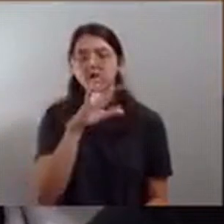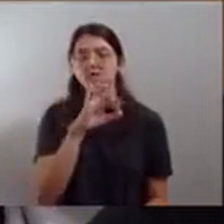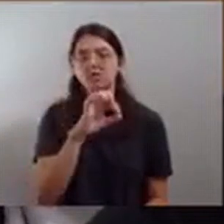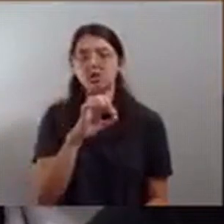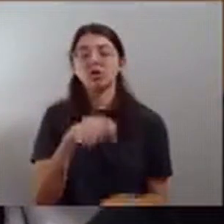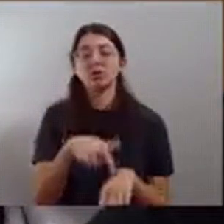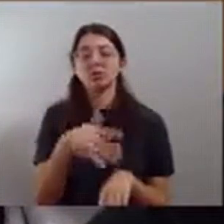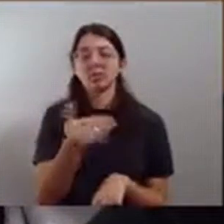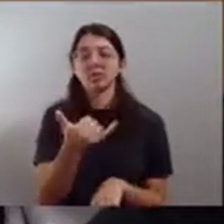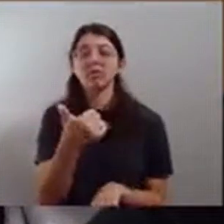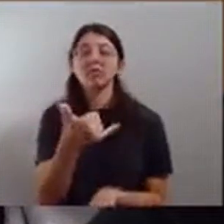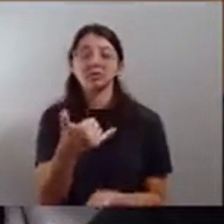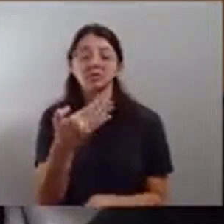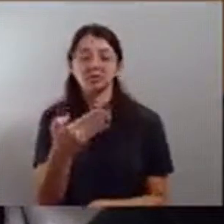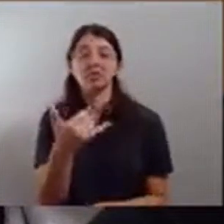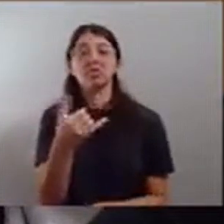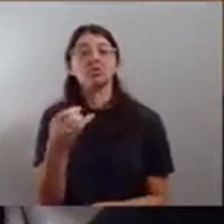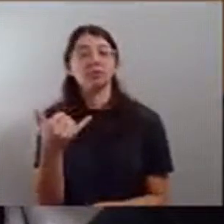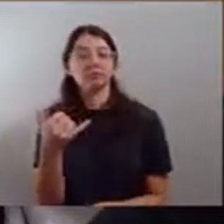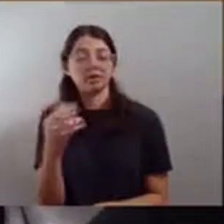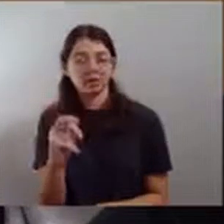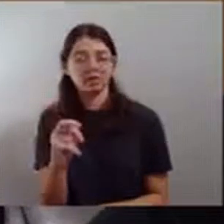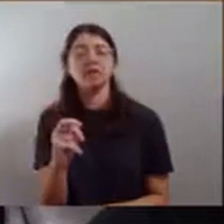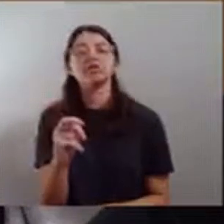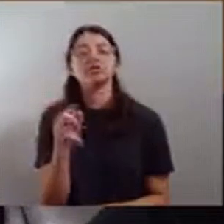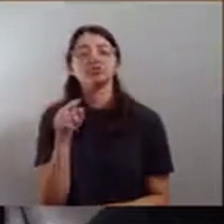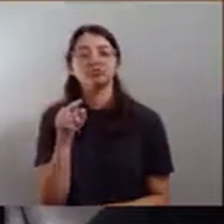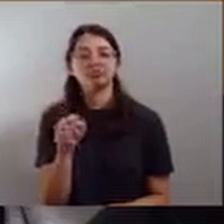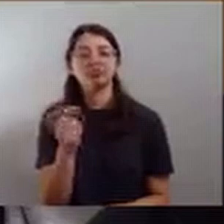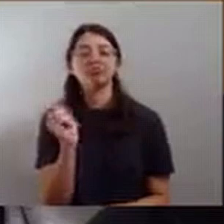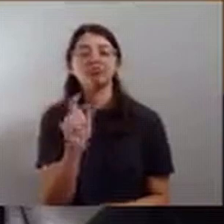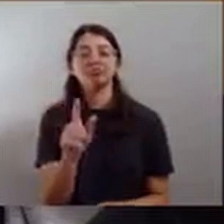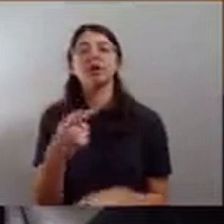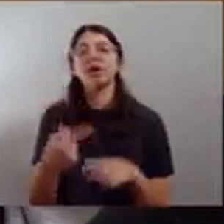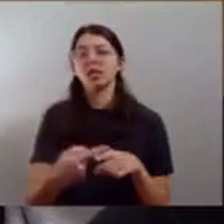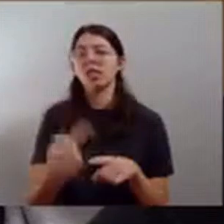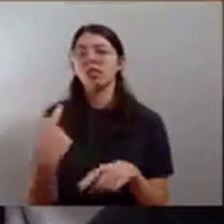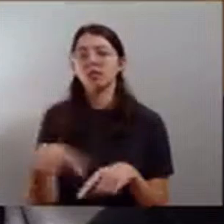Sabe o que é que a Câmara fez com esse